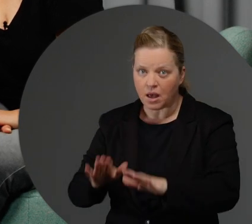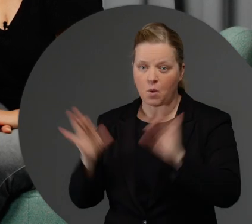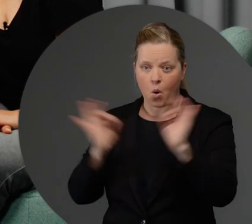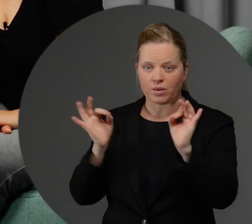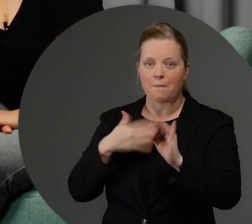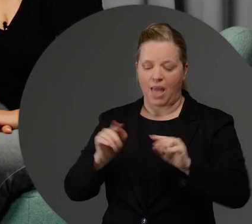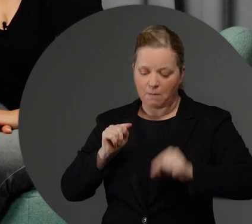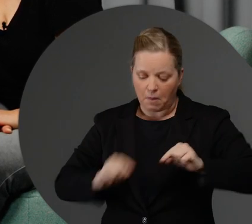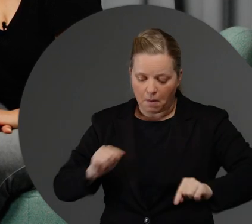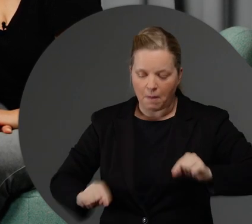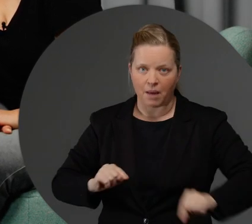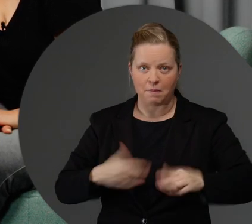man mehrere Finger für einen Buchstaben braucht?